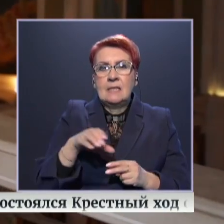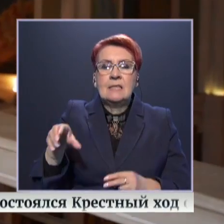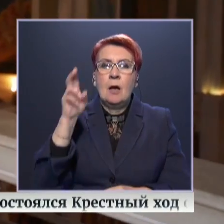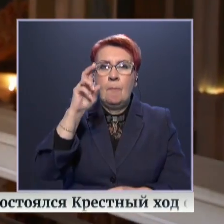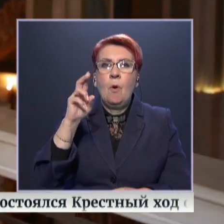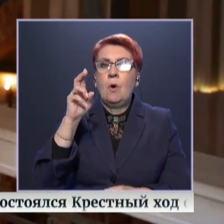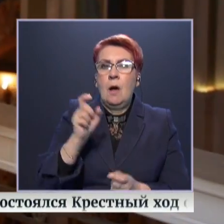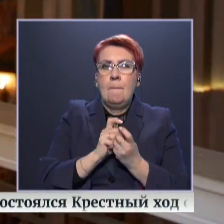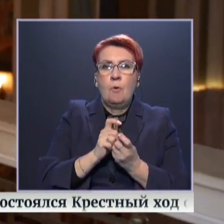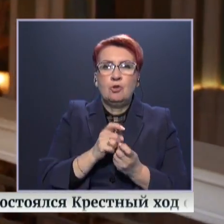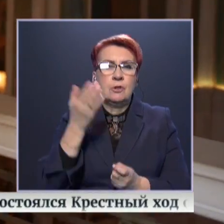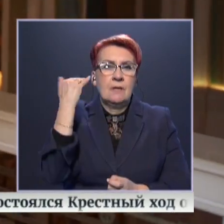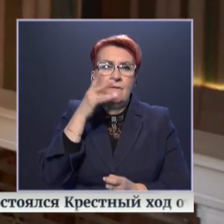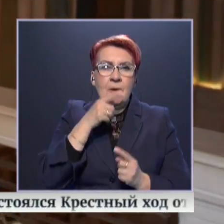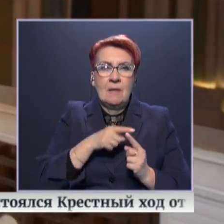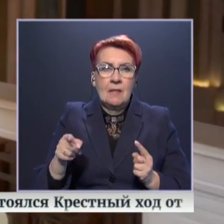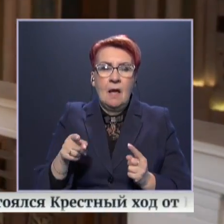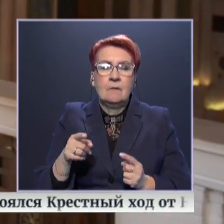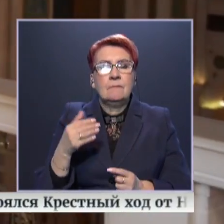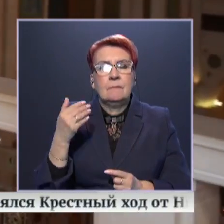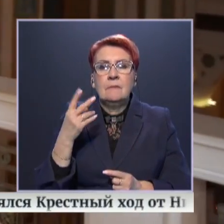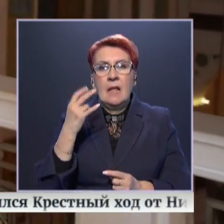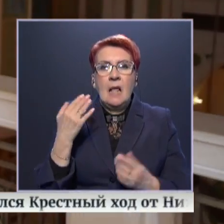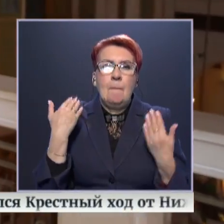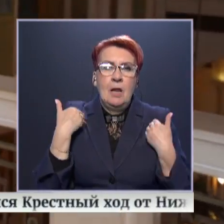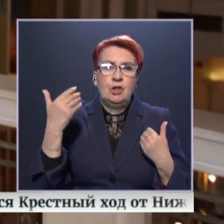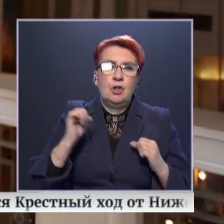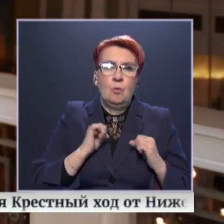лег на плечи мужественного человека он не сломался